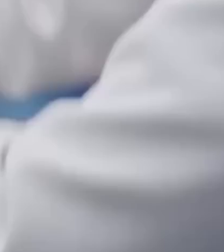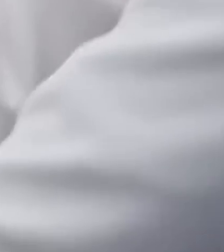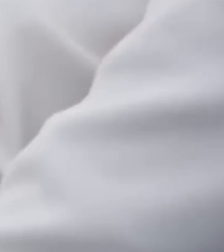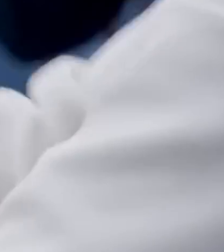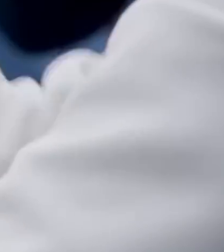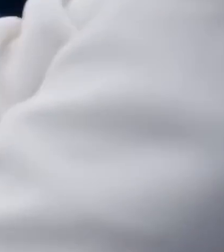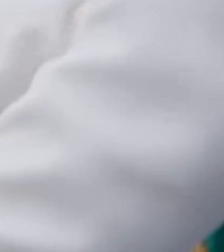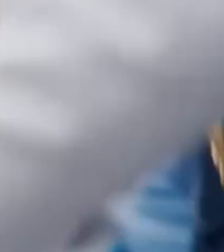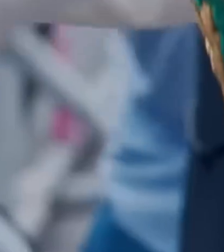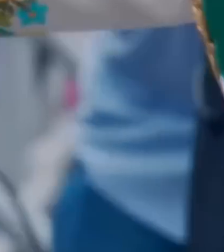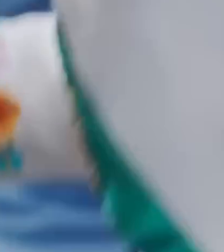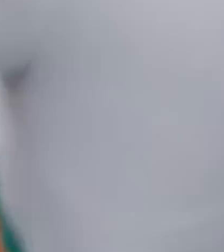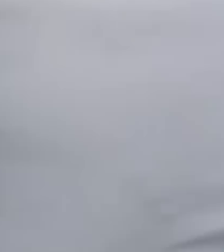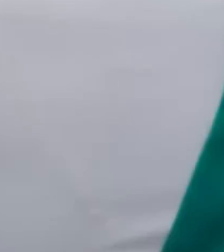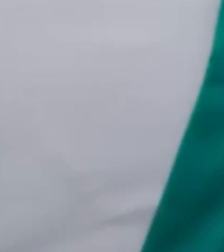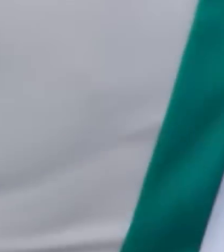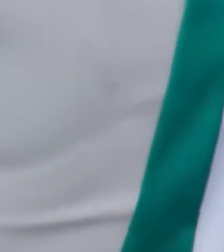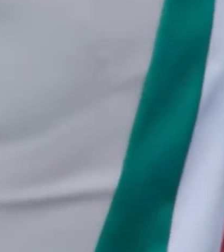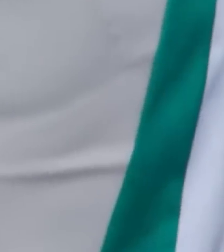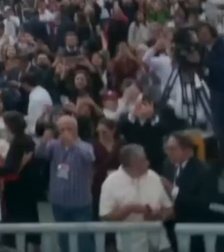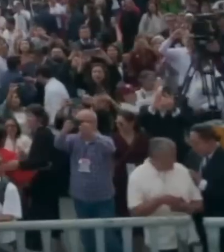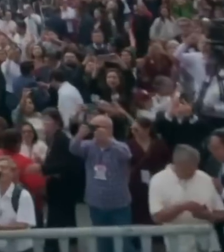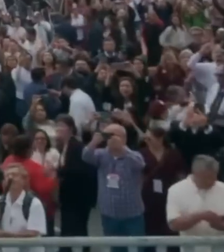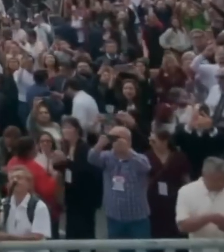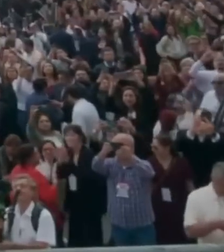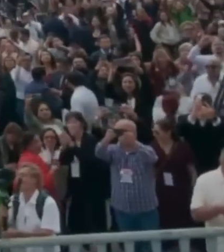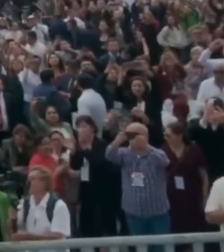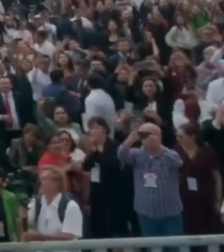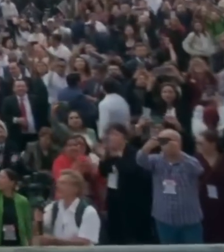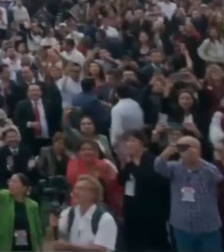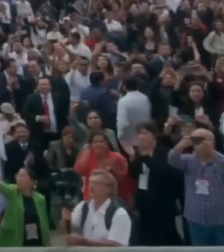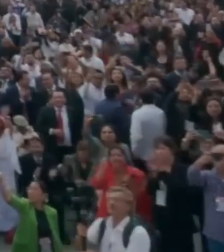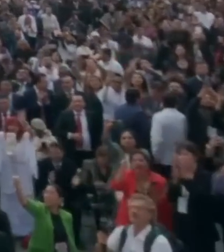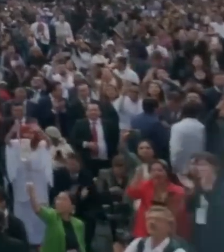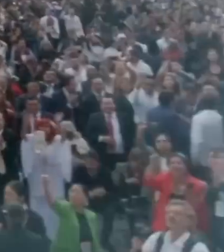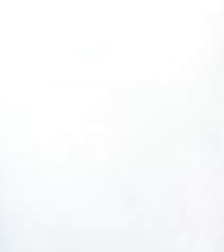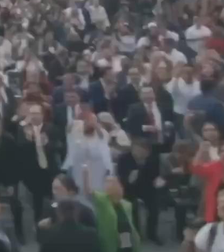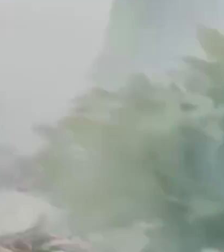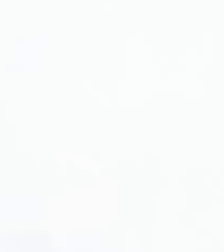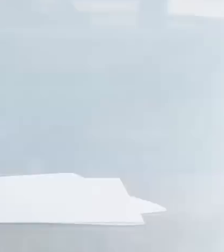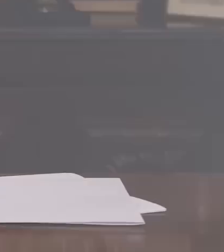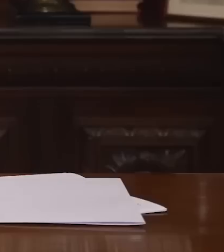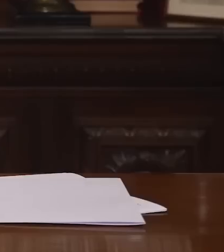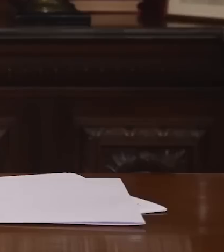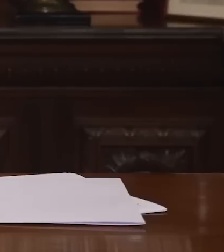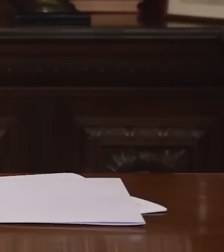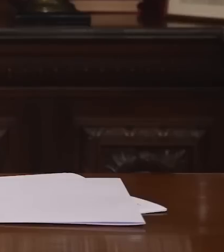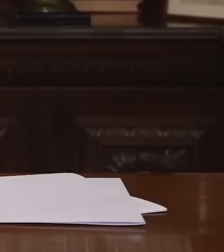de México su apoyo para que lo acompañemos el día domingo 9 de marzo en la plancha del Zócalo